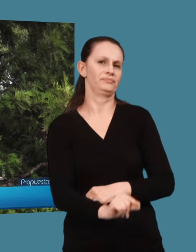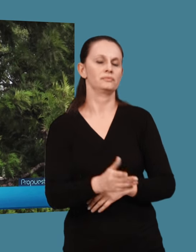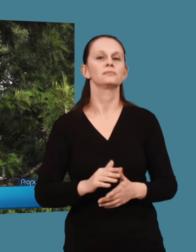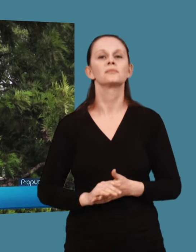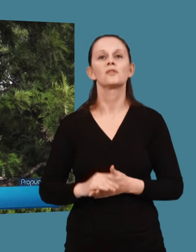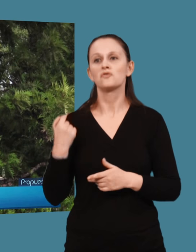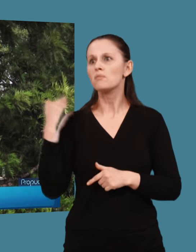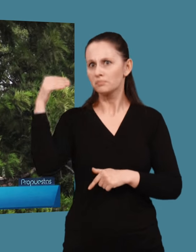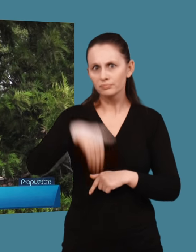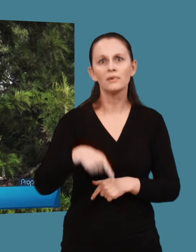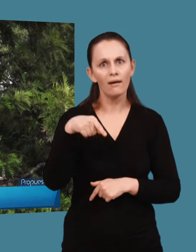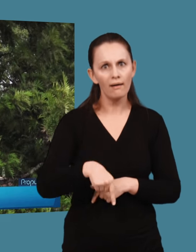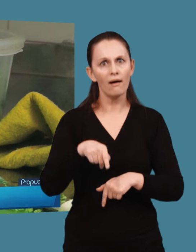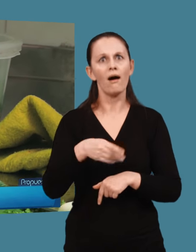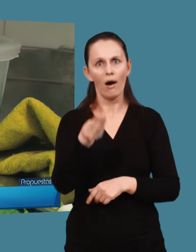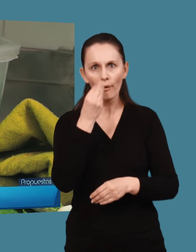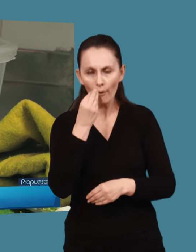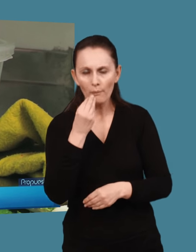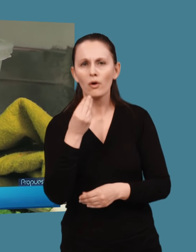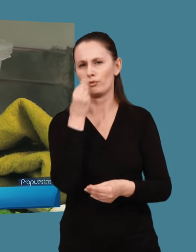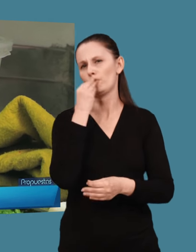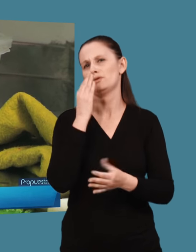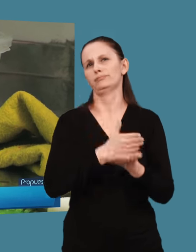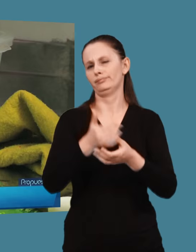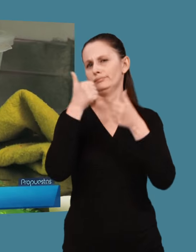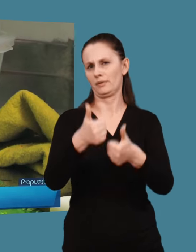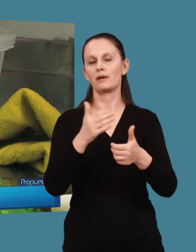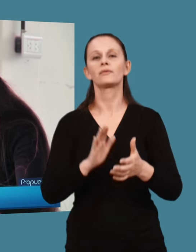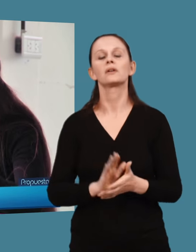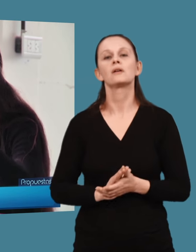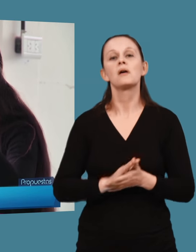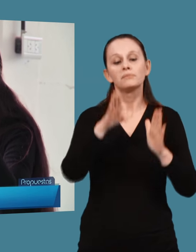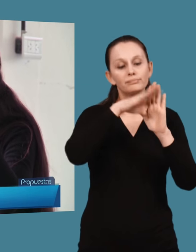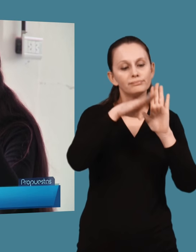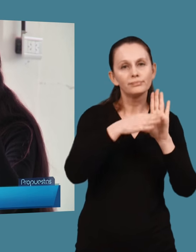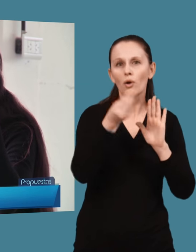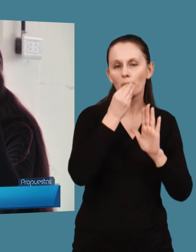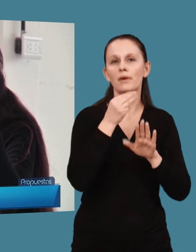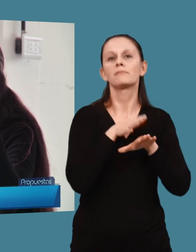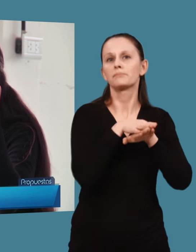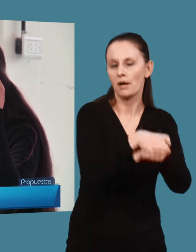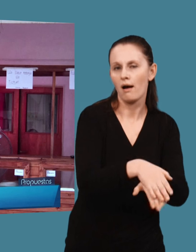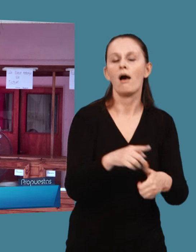También utilizo acá el comedor, que cocinan re bien. Menú que tengan pescado,